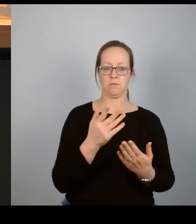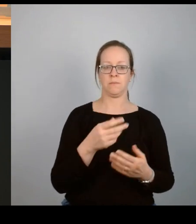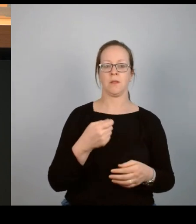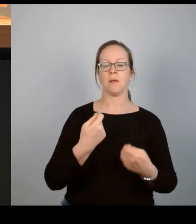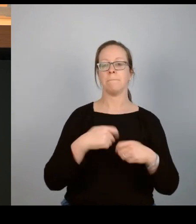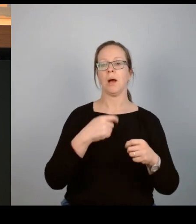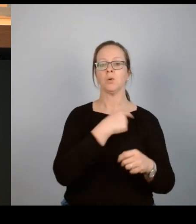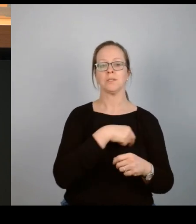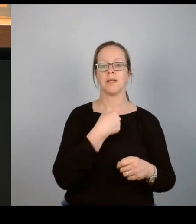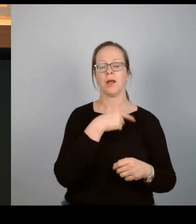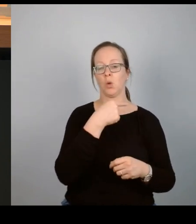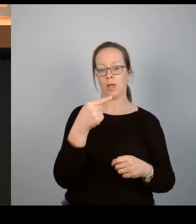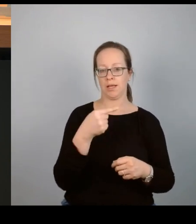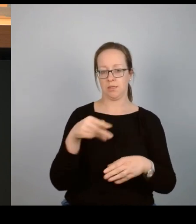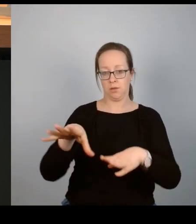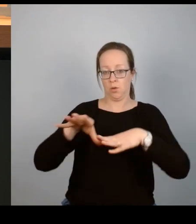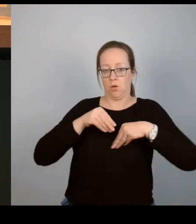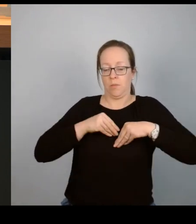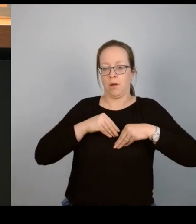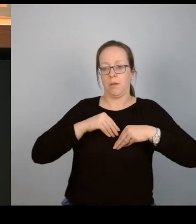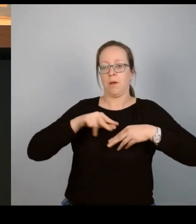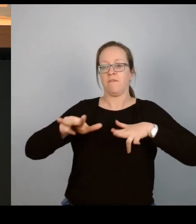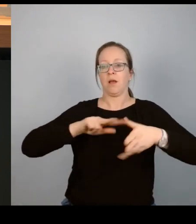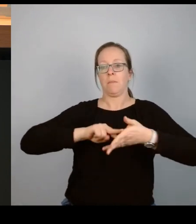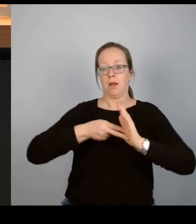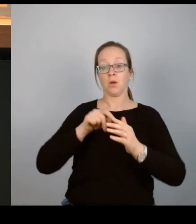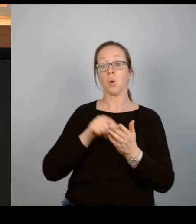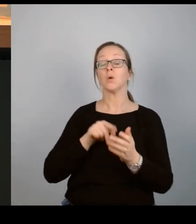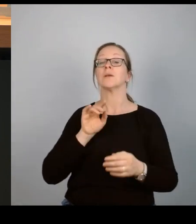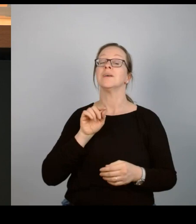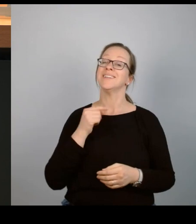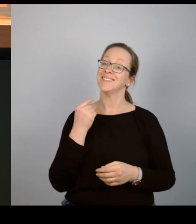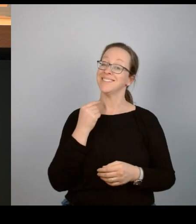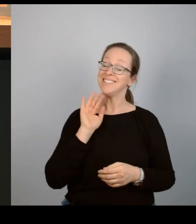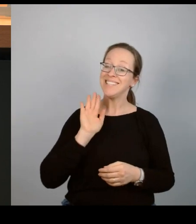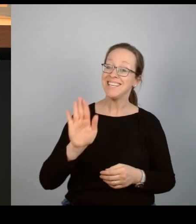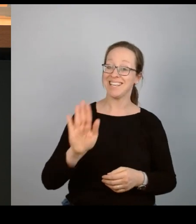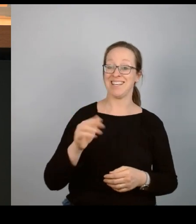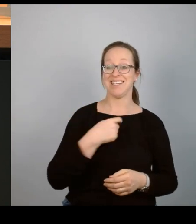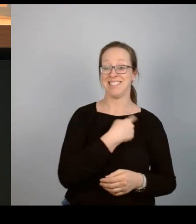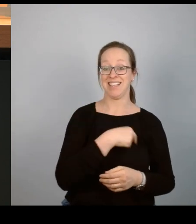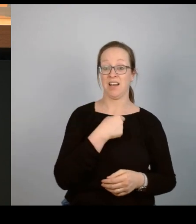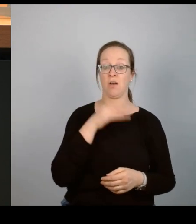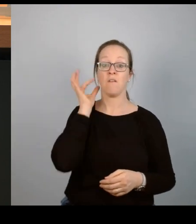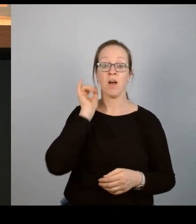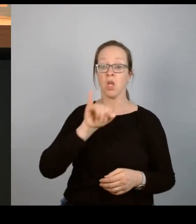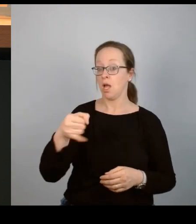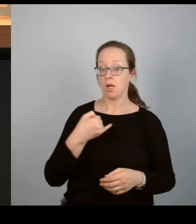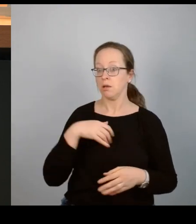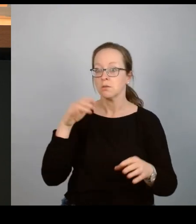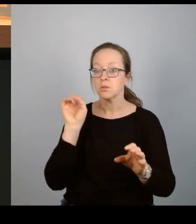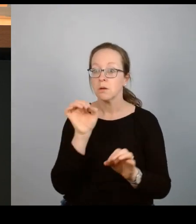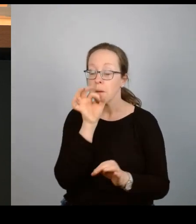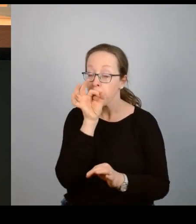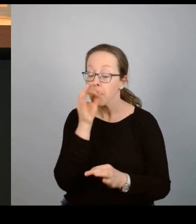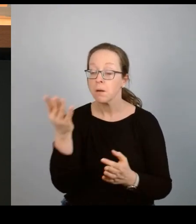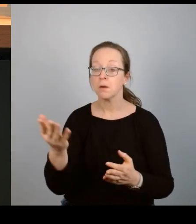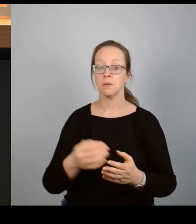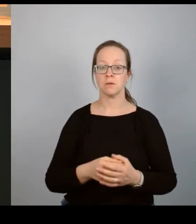Wer war nicht da? Kein Vertreter der Grünen. Nur mal für Sie zur Kenntnis. Und ich will Ihnen noch was sagen. Wenn Sie sagen die CDU na ja, und wir hätten da